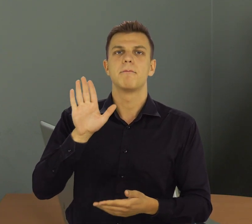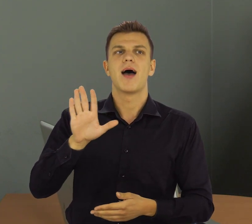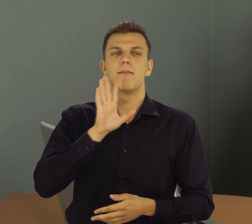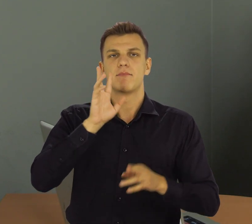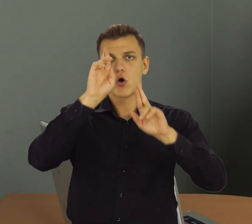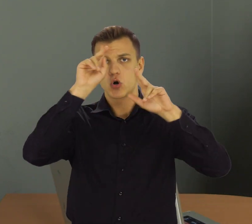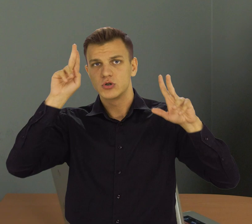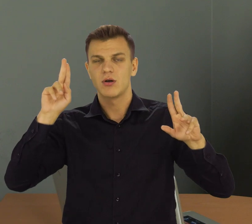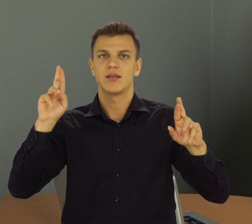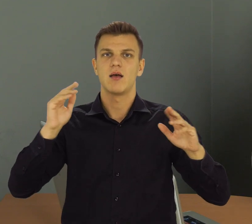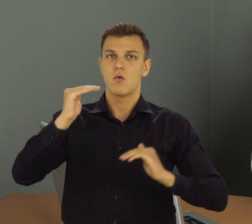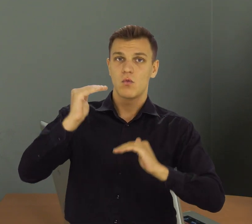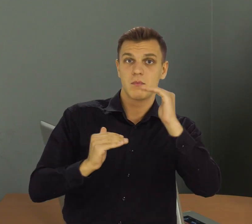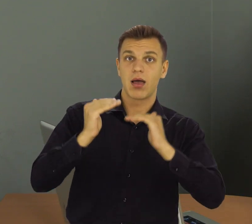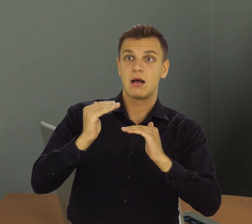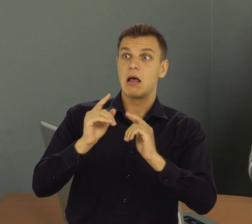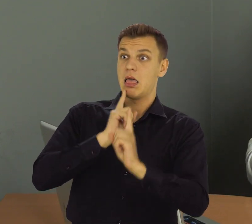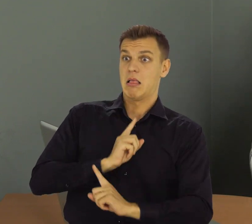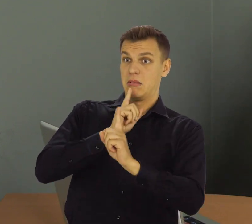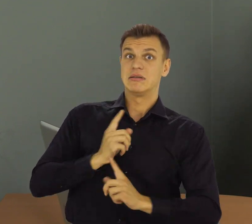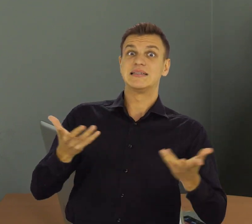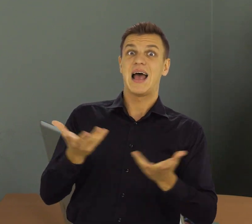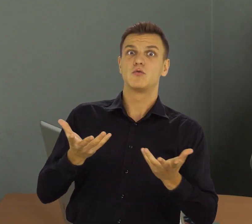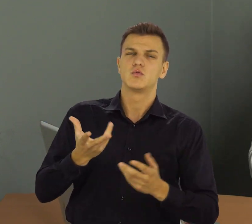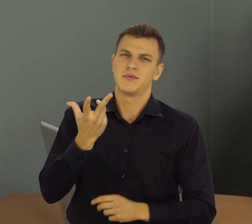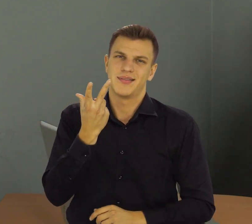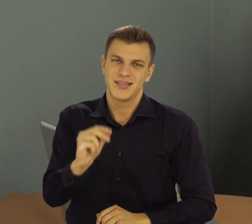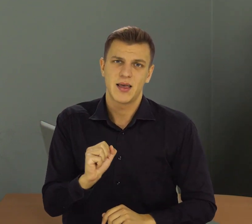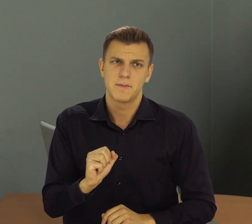co do przydzielania mi „tłumaczeń” i spraw do tłumaczenia. O co mi chodzi?